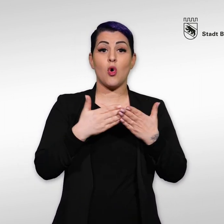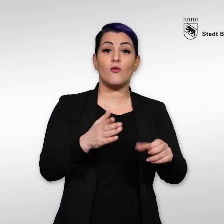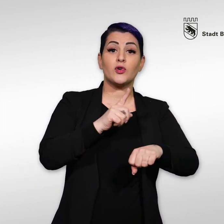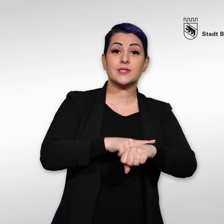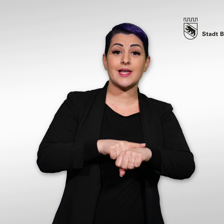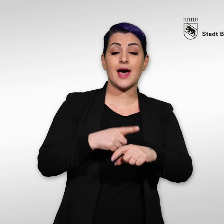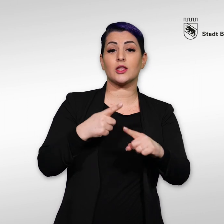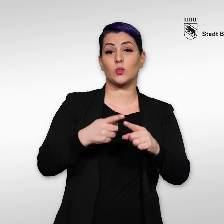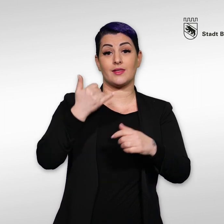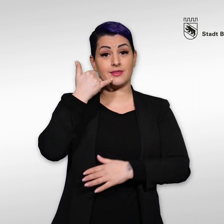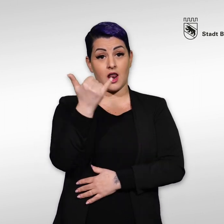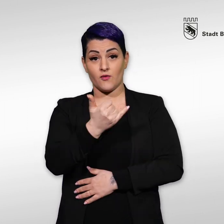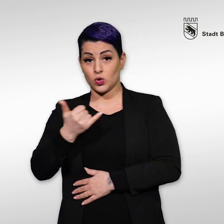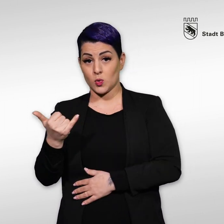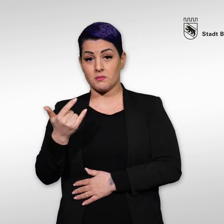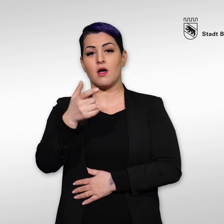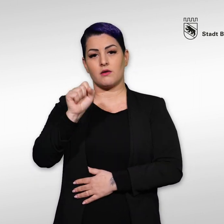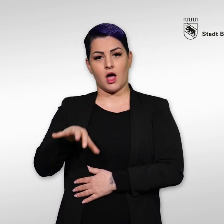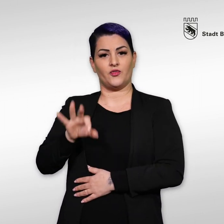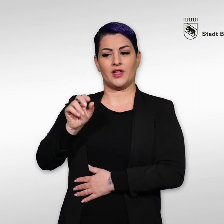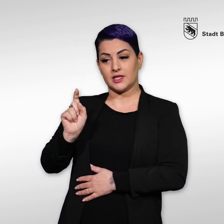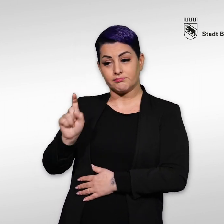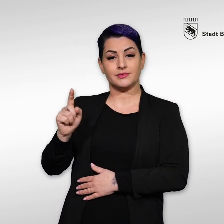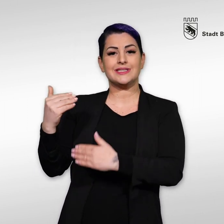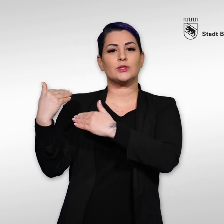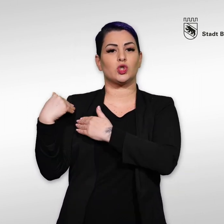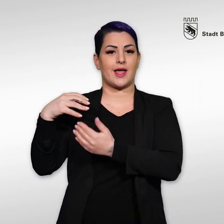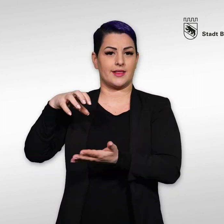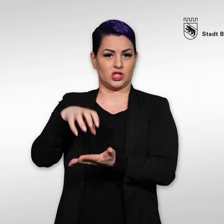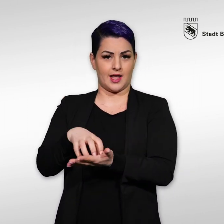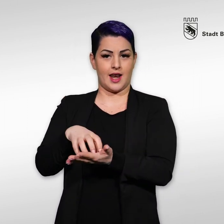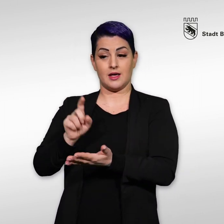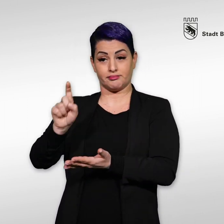Sie finden unsere Öffnungszeiten sowie unsere Telefonnummer in der Box